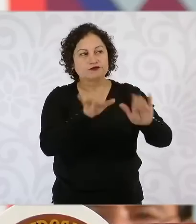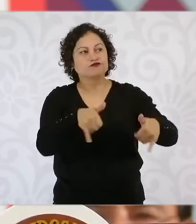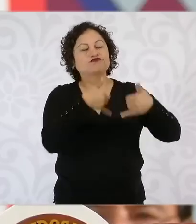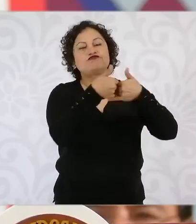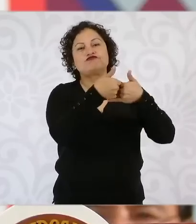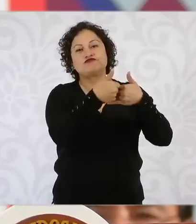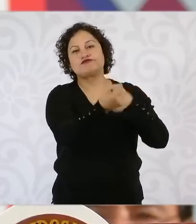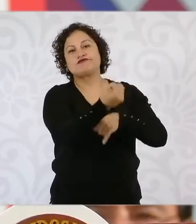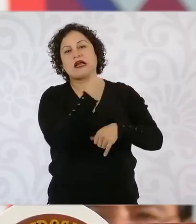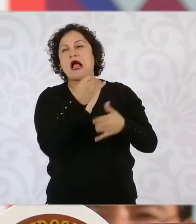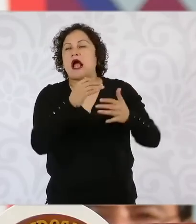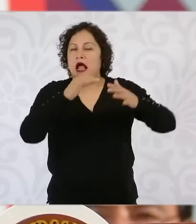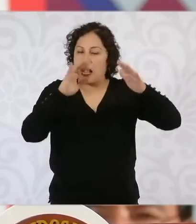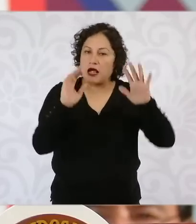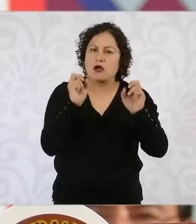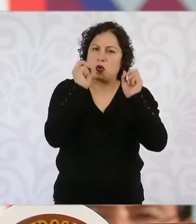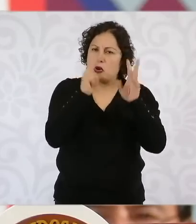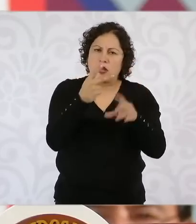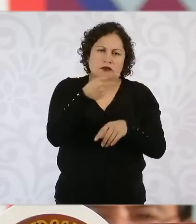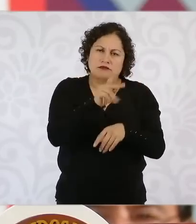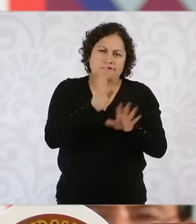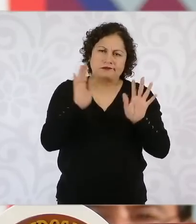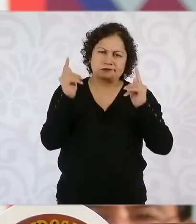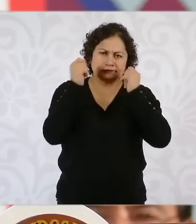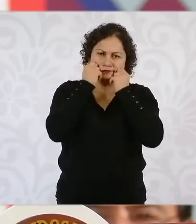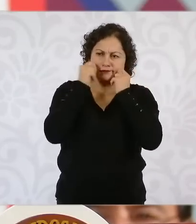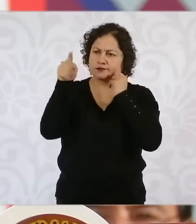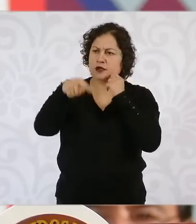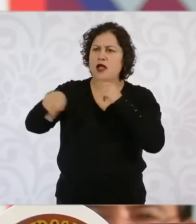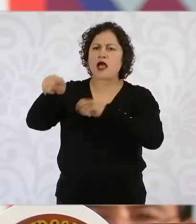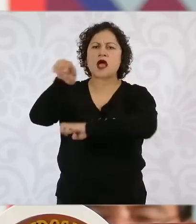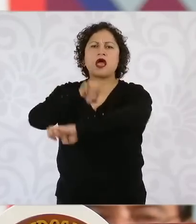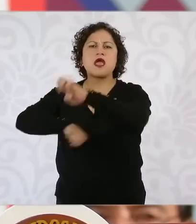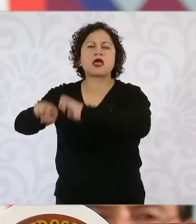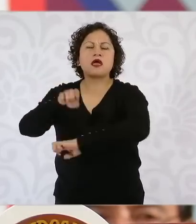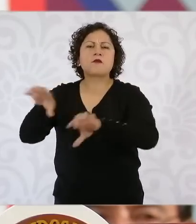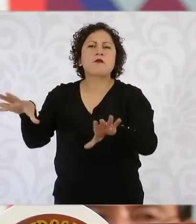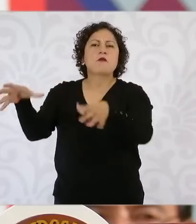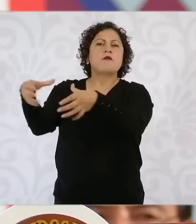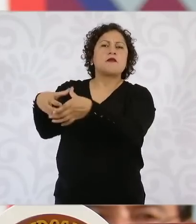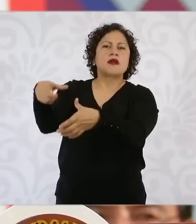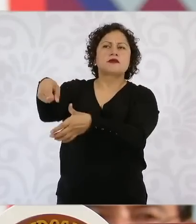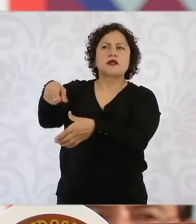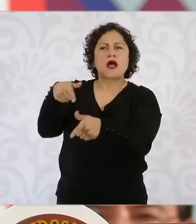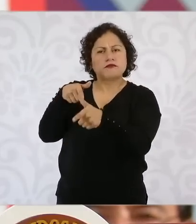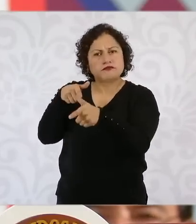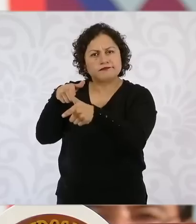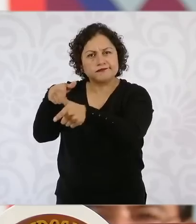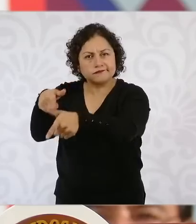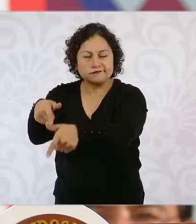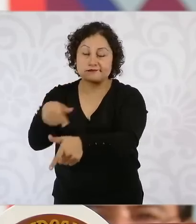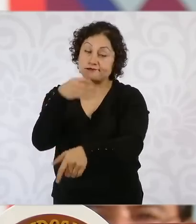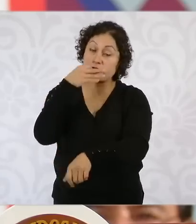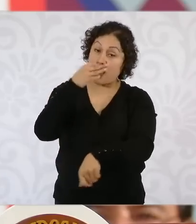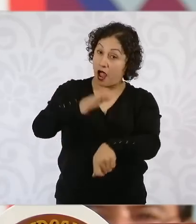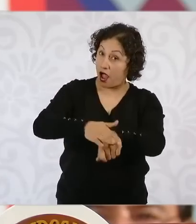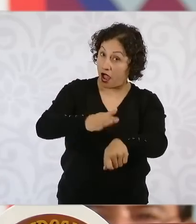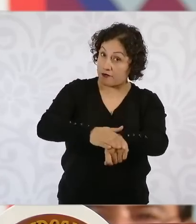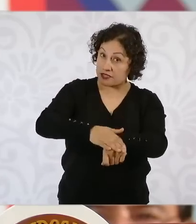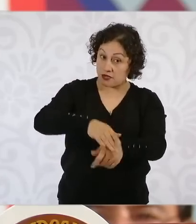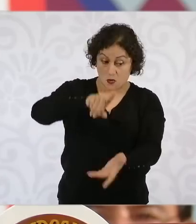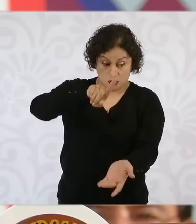mercados financieros y los mercados eh la economía de México es muy fuerte es muy fuerte eh Y eso nos